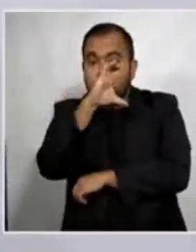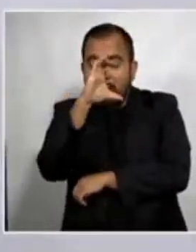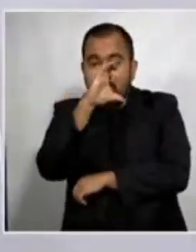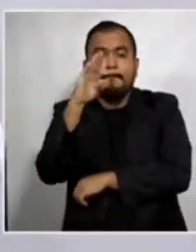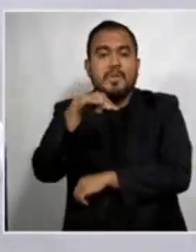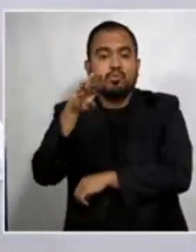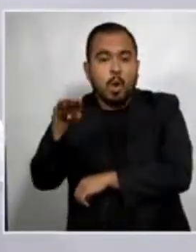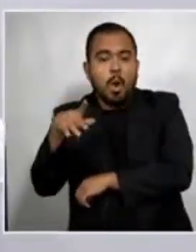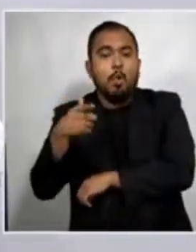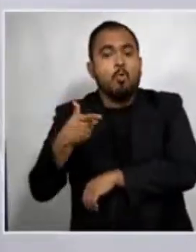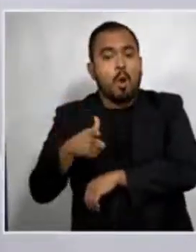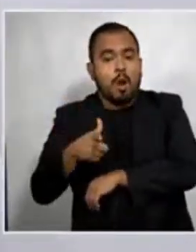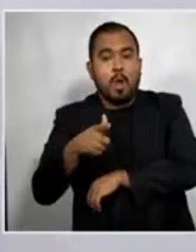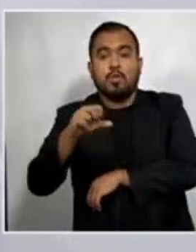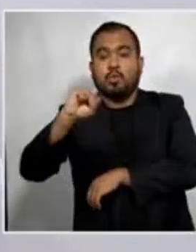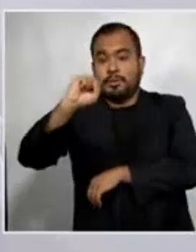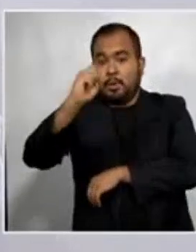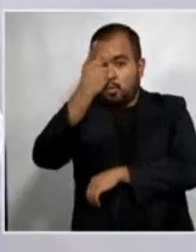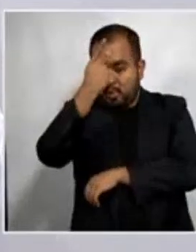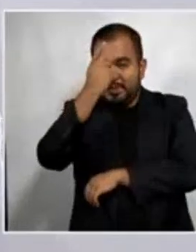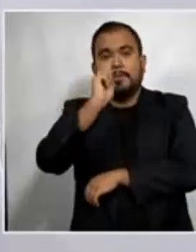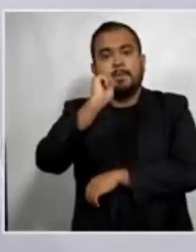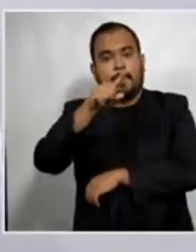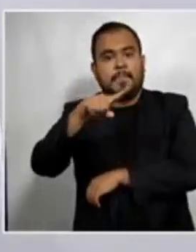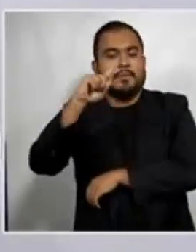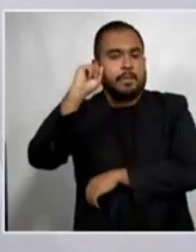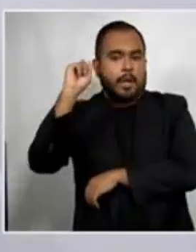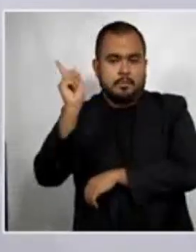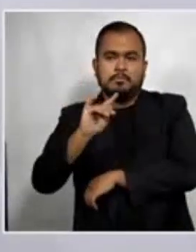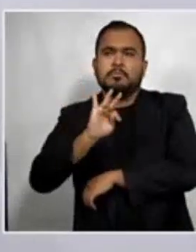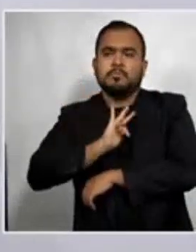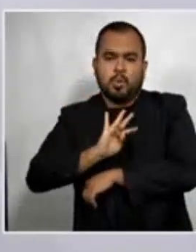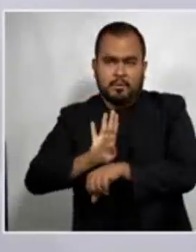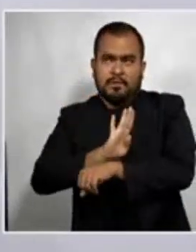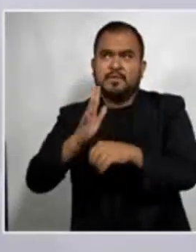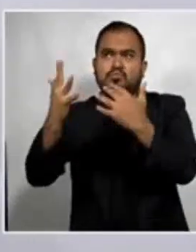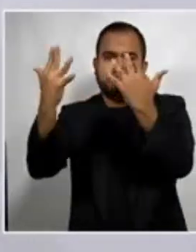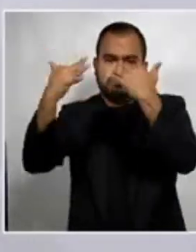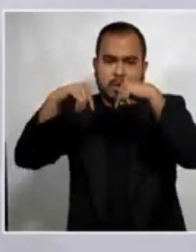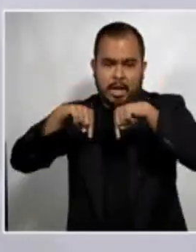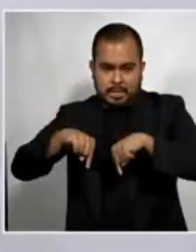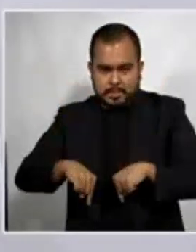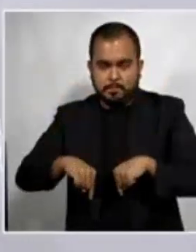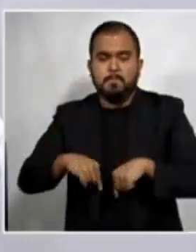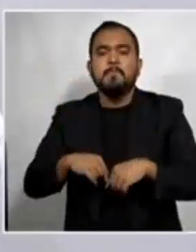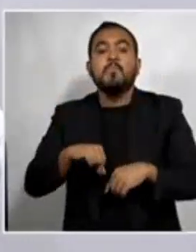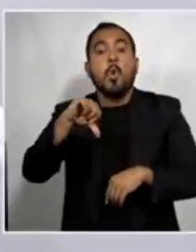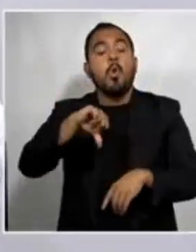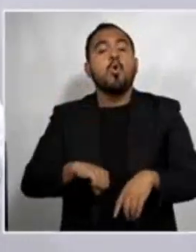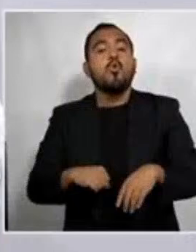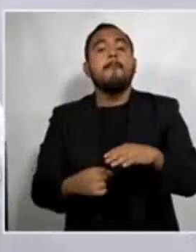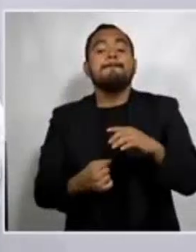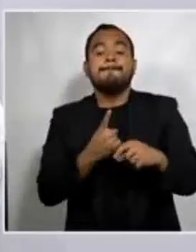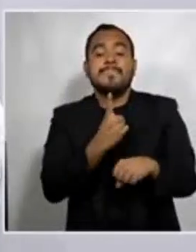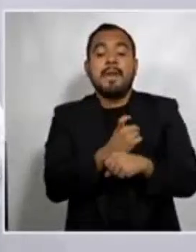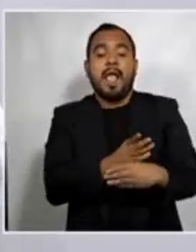San Luis Potosí y Zacatecas. Hoy inauguramos la primera etapa del Hospital Regional de